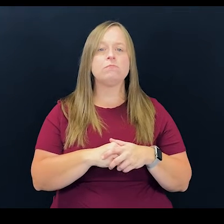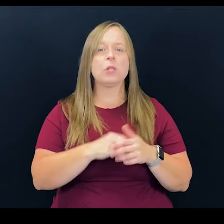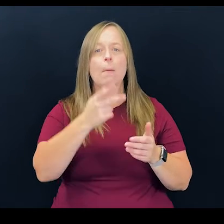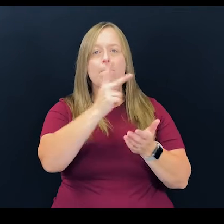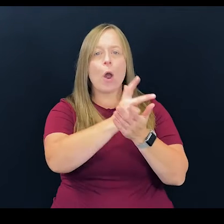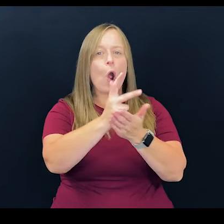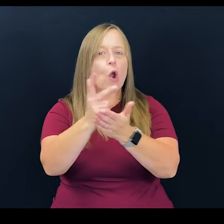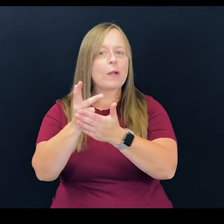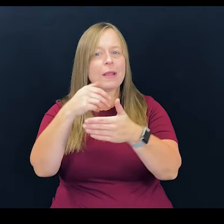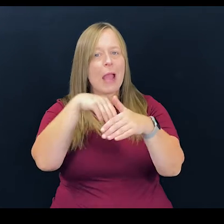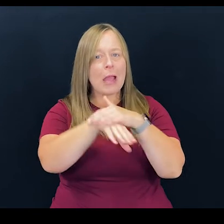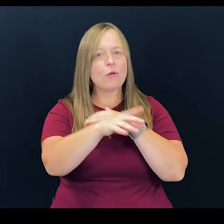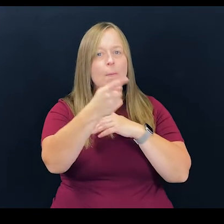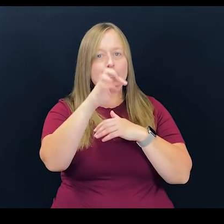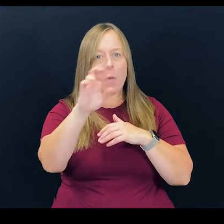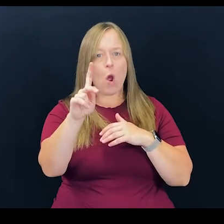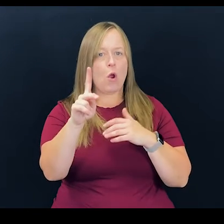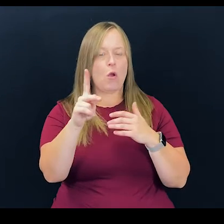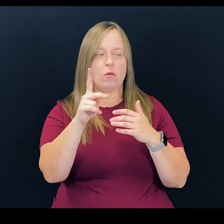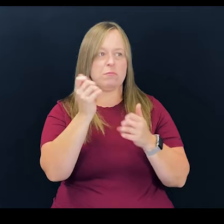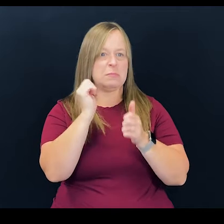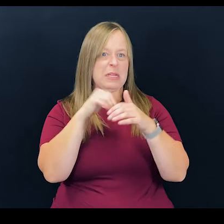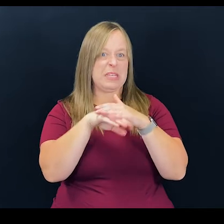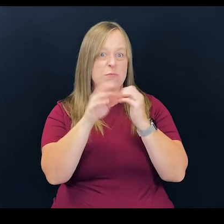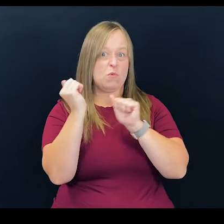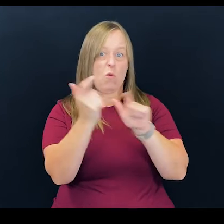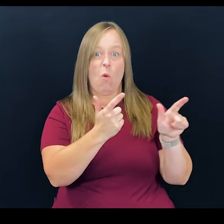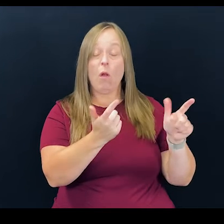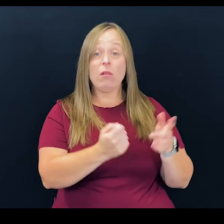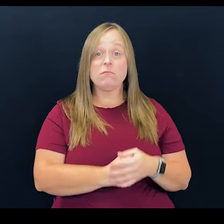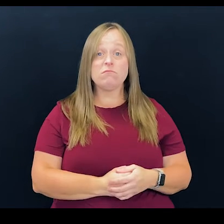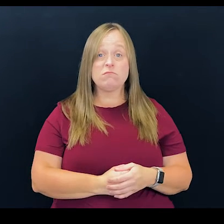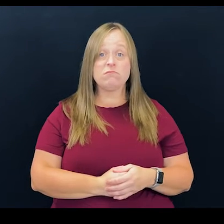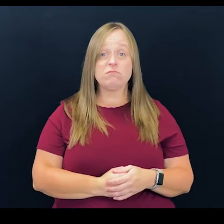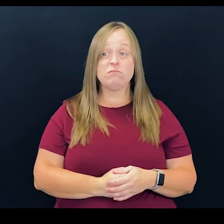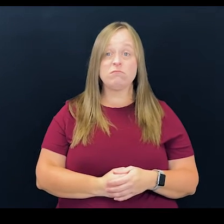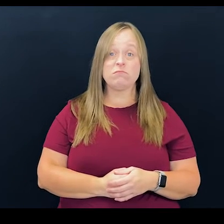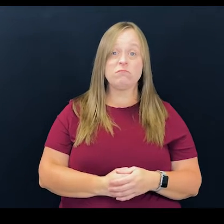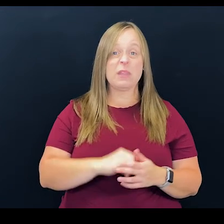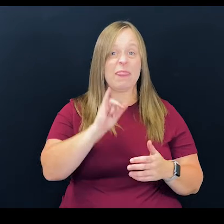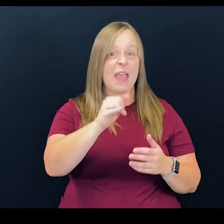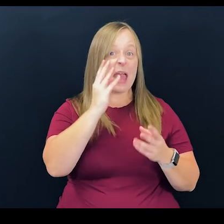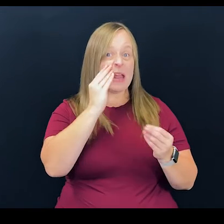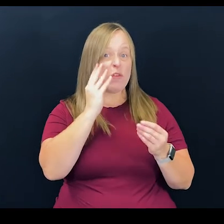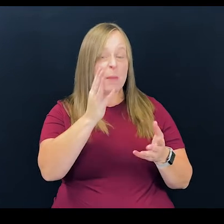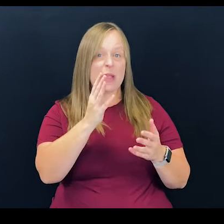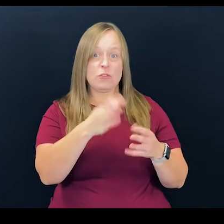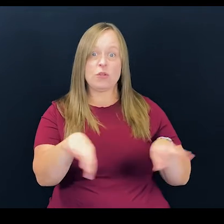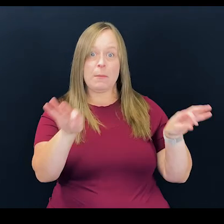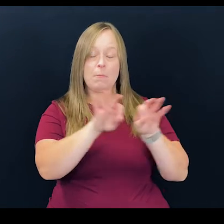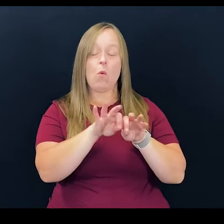Hay parqueo y cómo entrar al parque es prácticamente accesible para todos. Muy importante, Nelson, esa información.